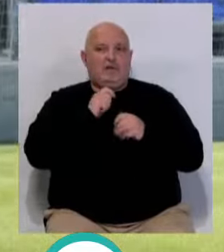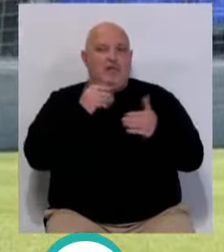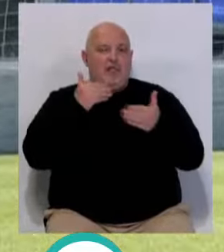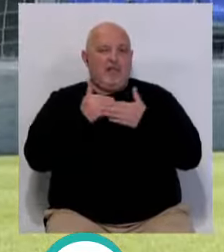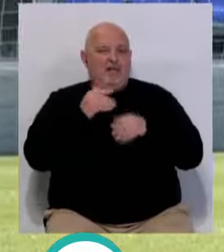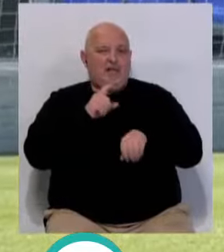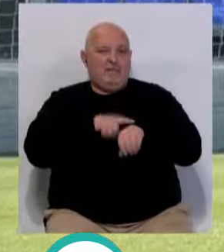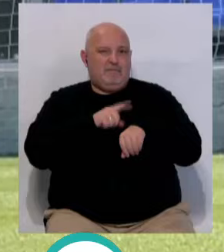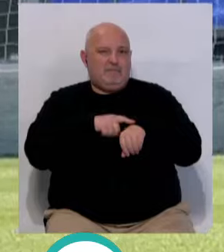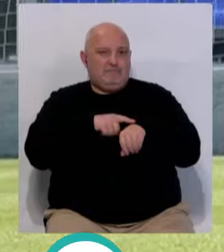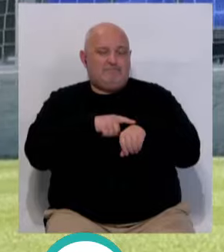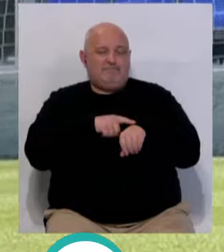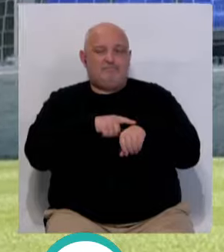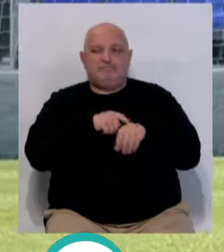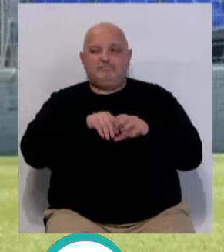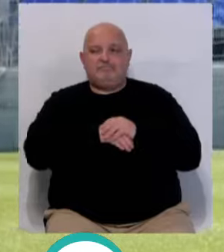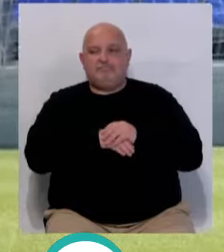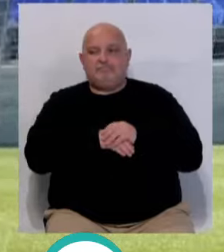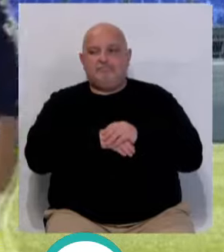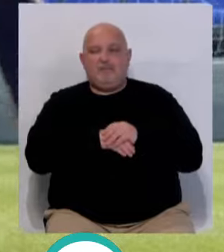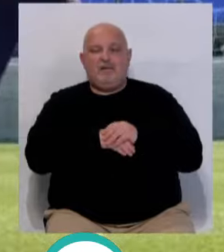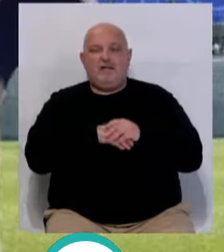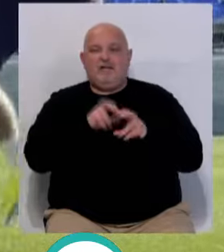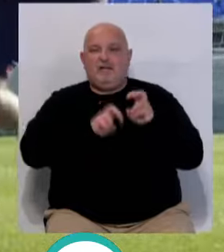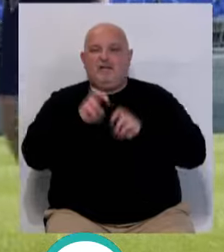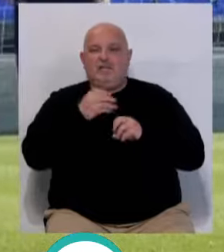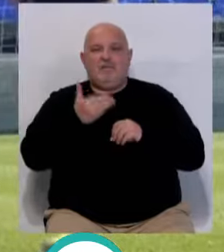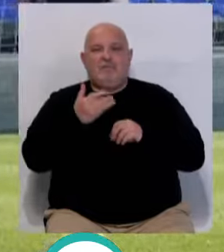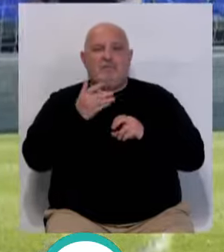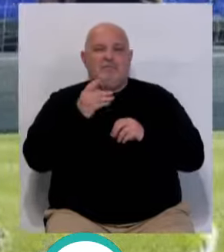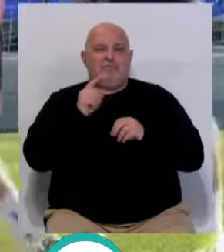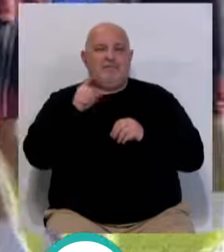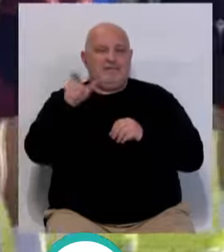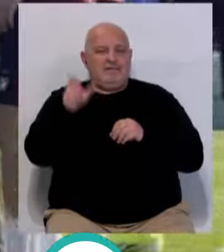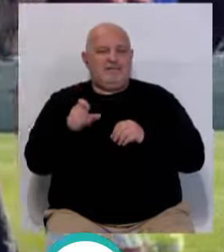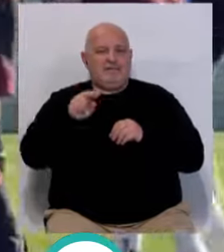A lo mejor hubiera sido importante que hubiera estado minutos es el segundo goleador del equipo